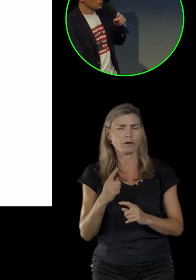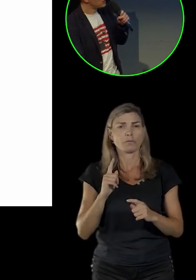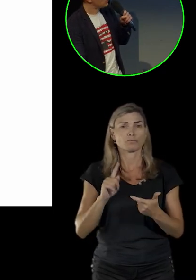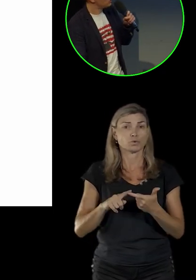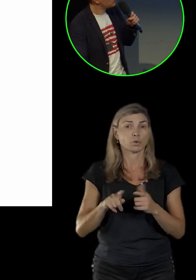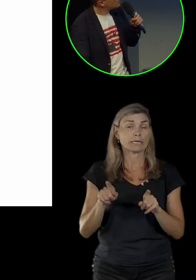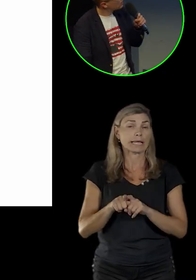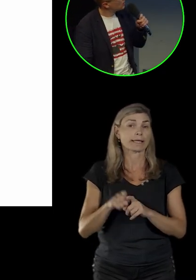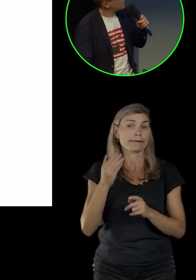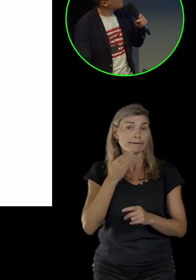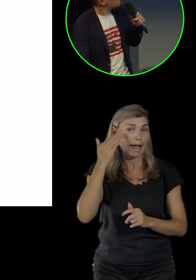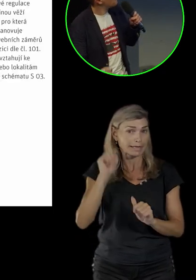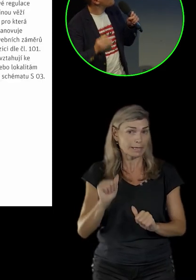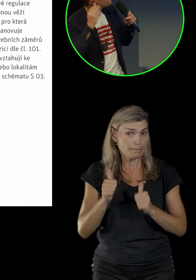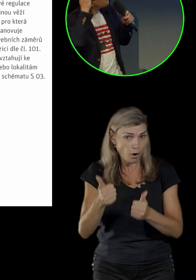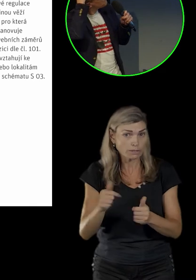Dvorecký most. A tak dál.